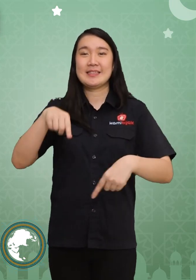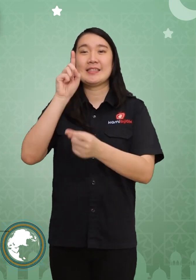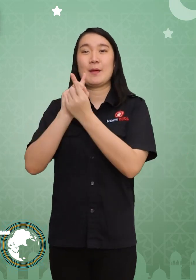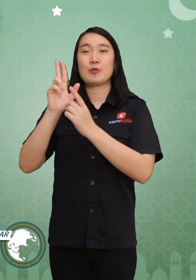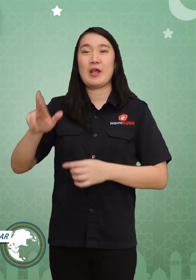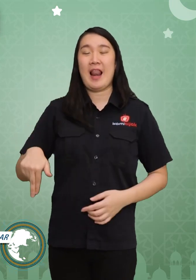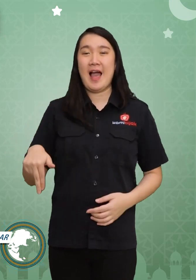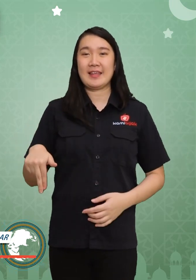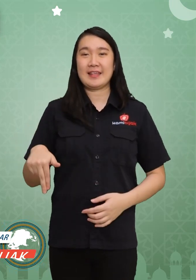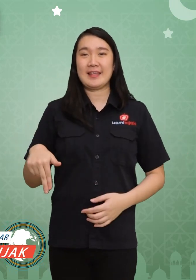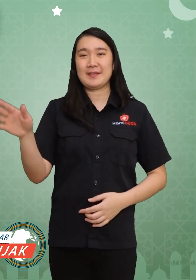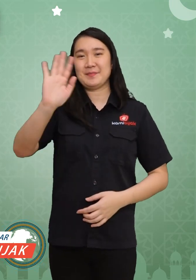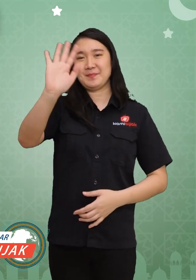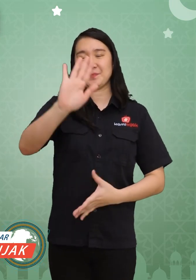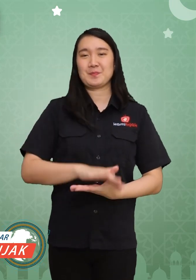Sampai jumpa lagi!